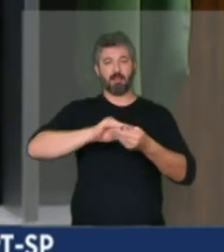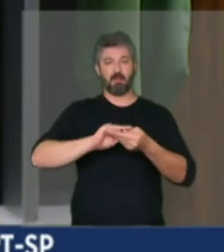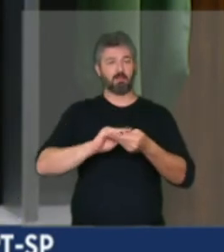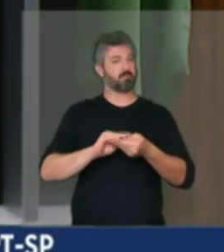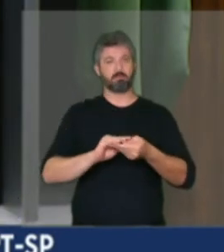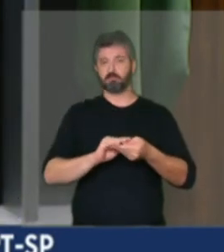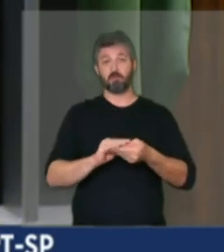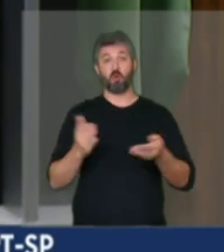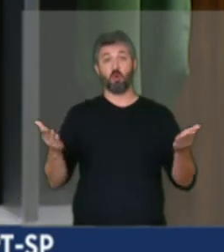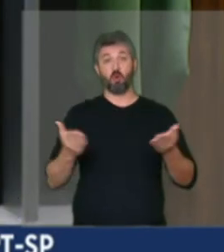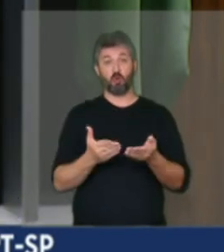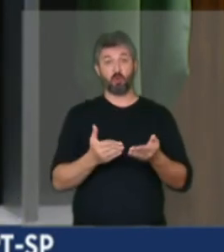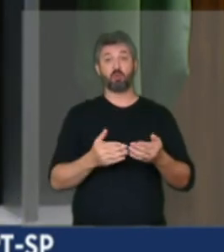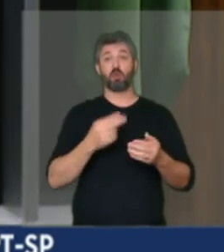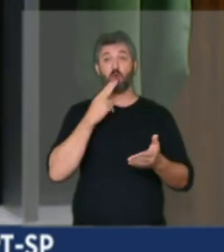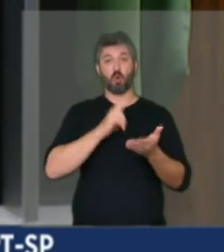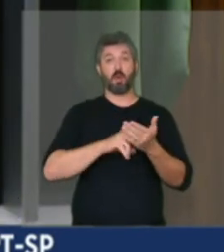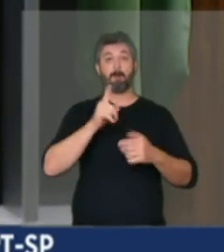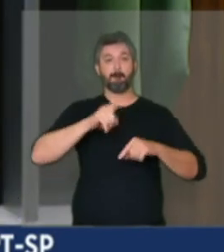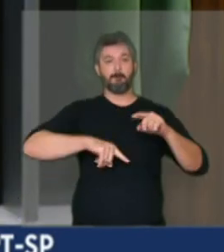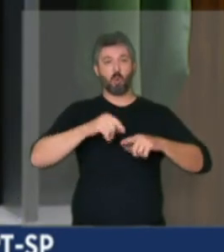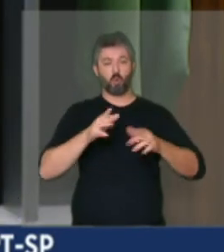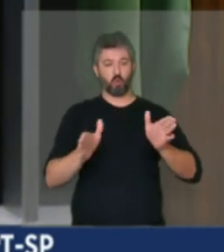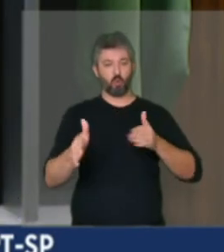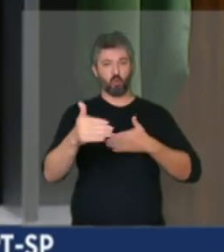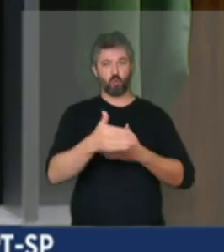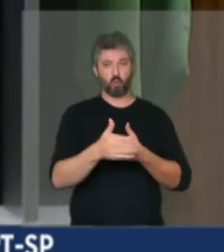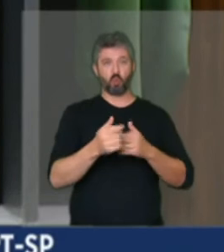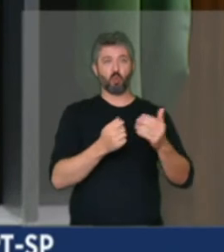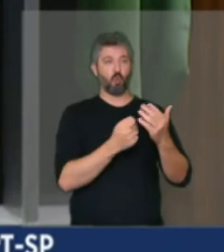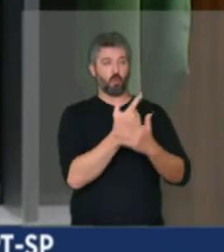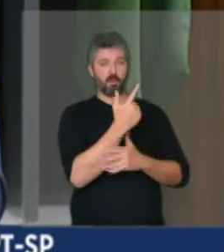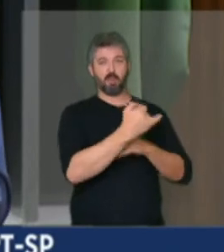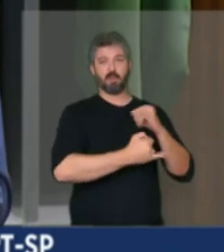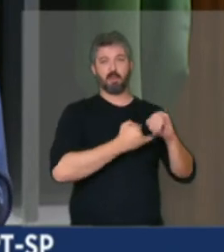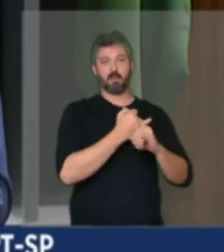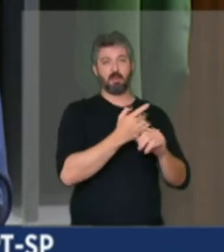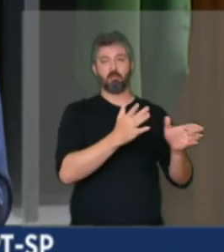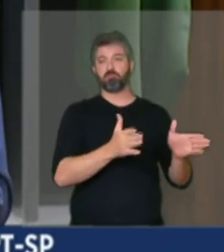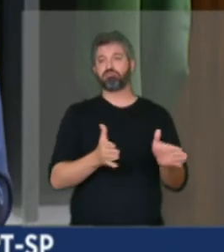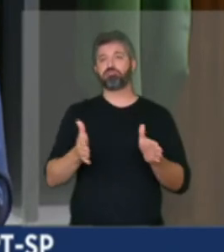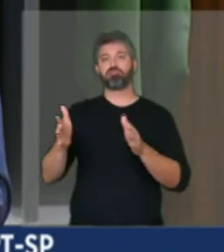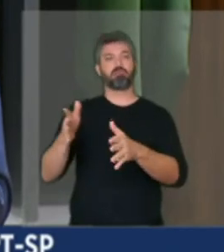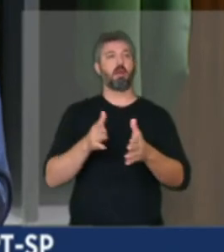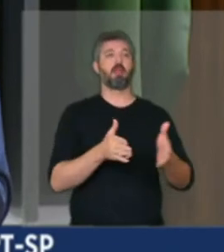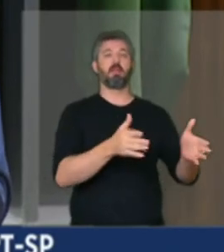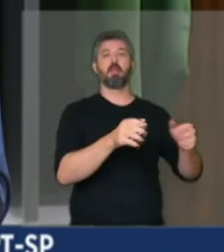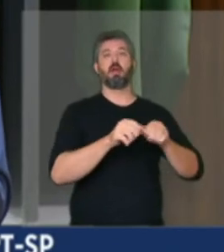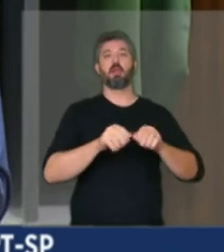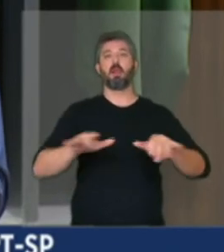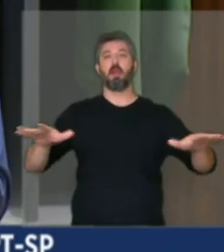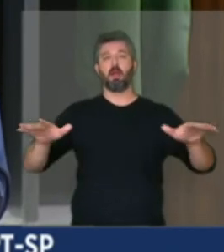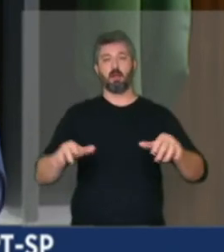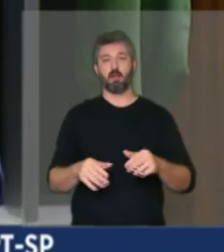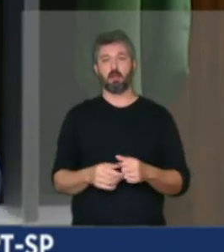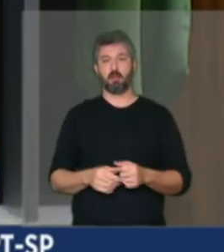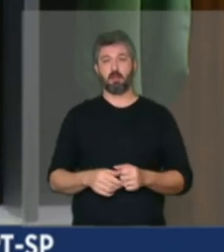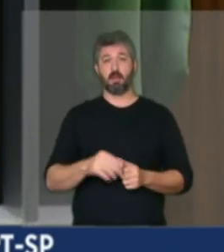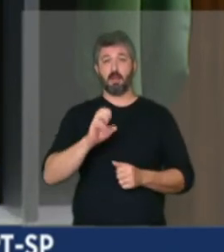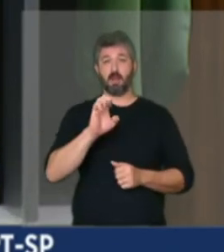É ENTREGA DE PRODUTOS COMPRADOS PELA INTERNET. É ... O E-COMMERCE. E AÍ ENTREGA O PRODUTO NA CASA DAS